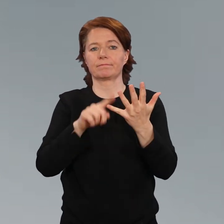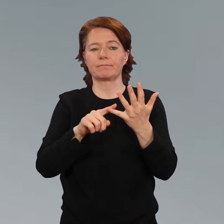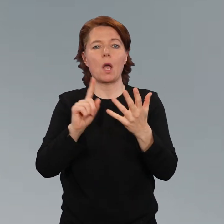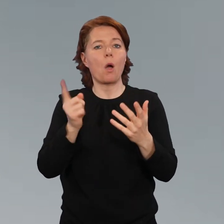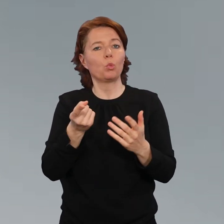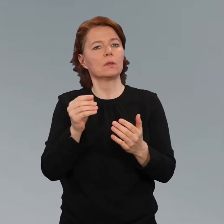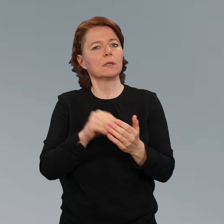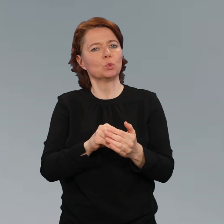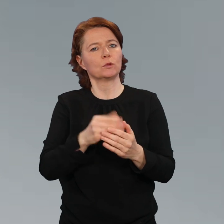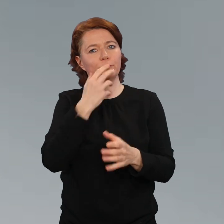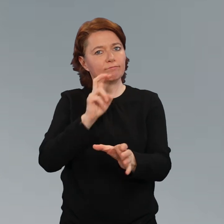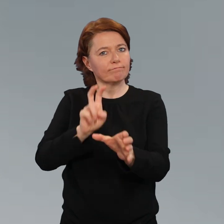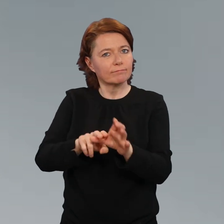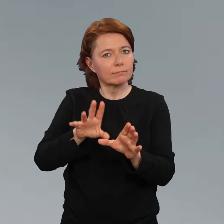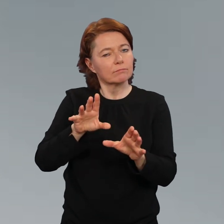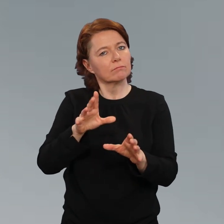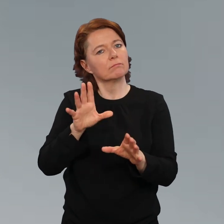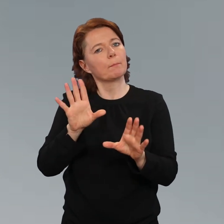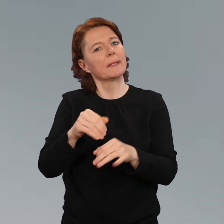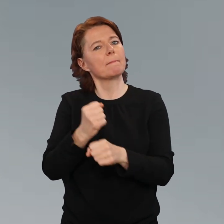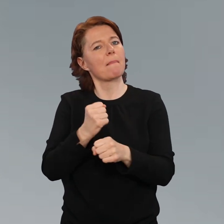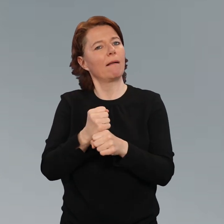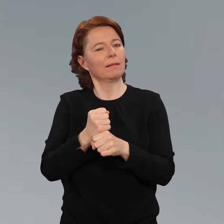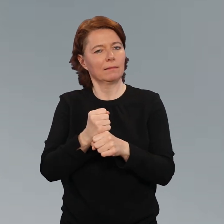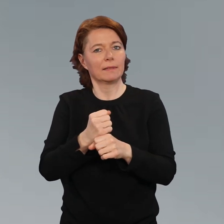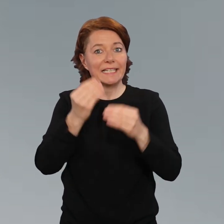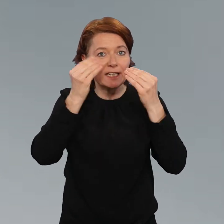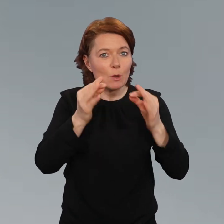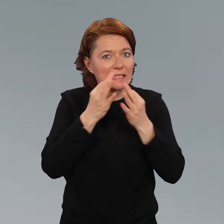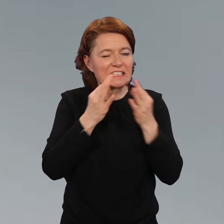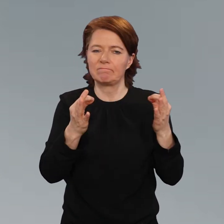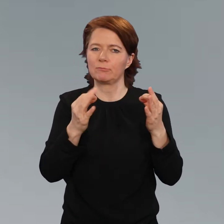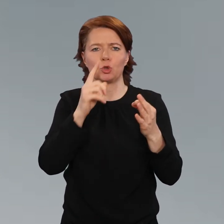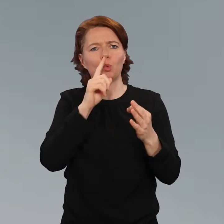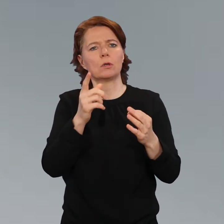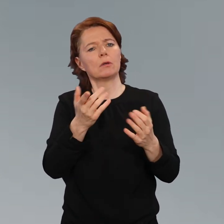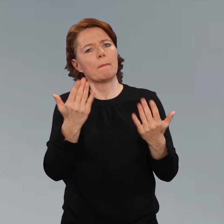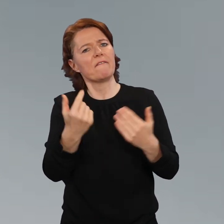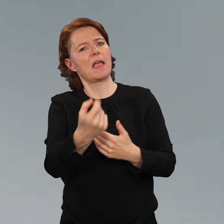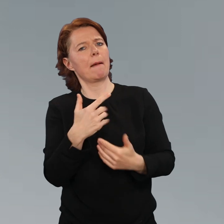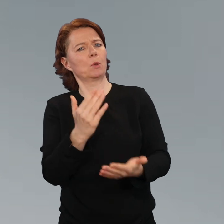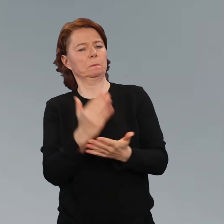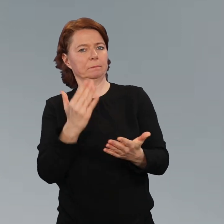5. Es gibt keine genauen Infos, stattdessen wird zu einer „Bewerbung“ aufgefordert